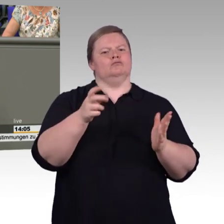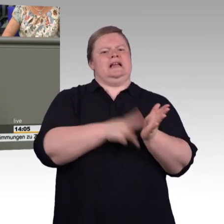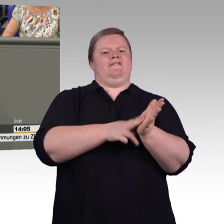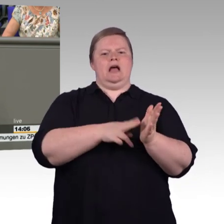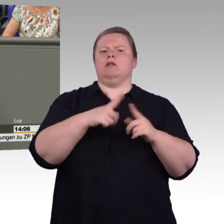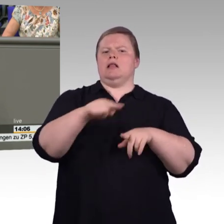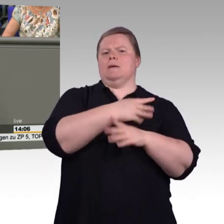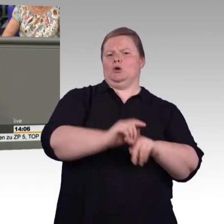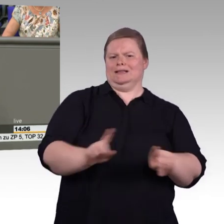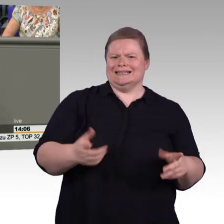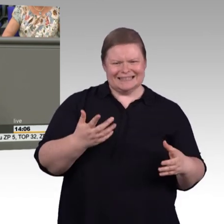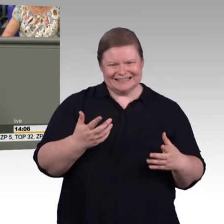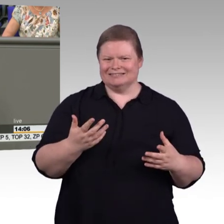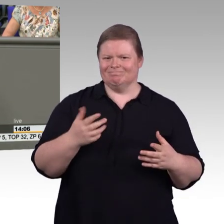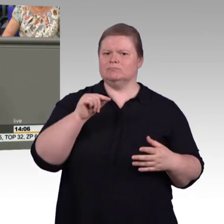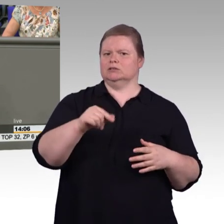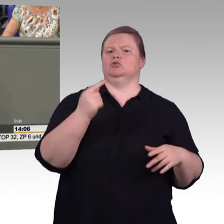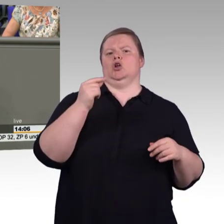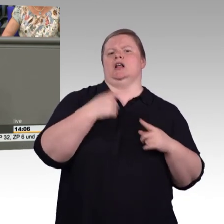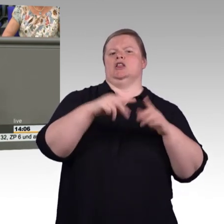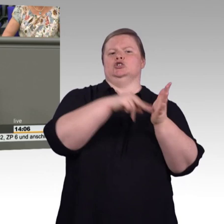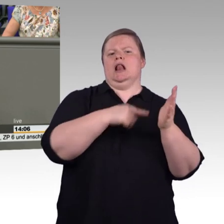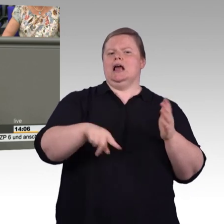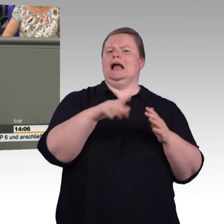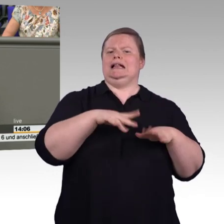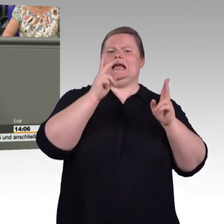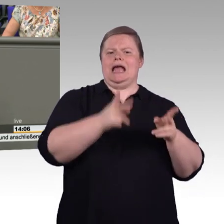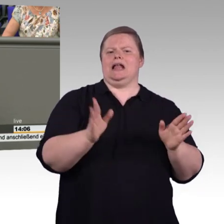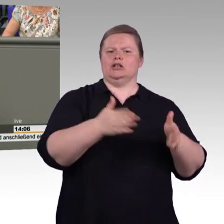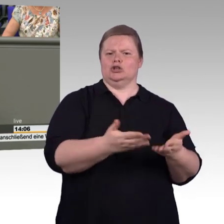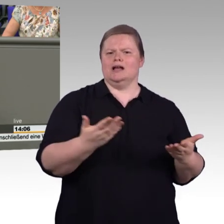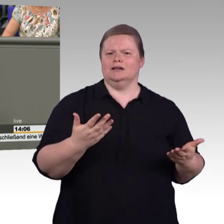und nicht vorschnell hier Formulierungsvorschläge für die Änderung unserer Verfassung zu machen.